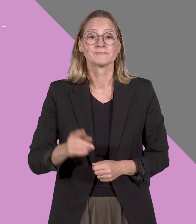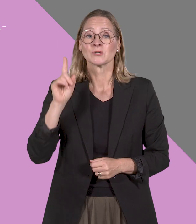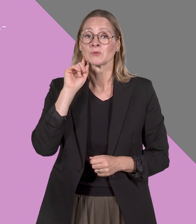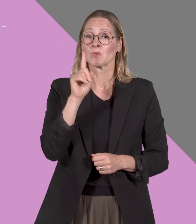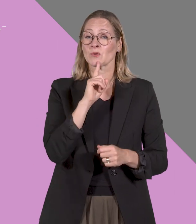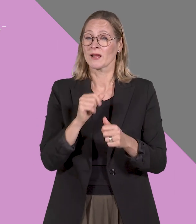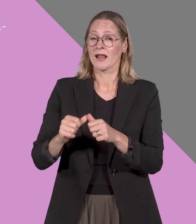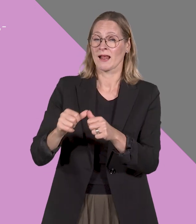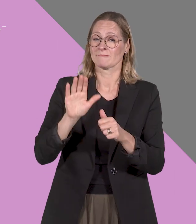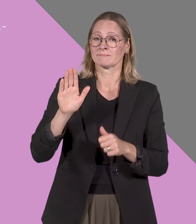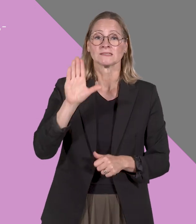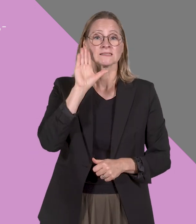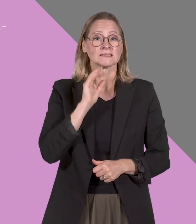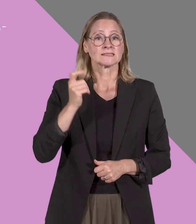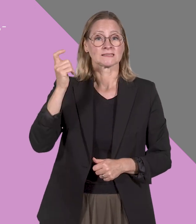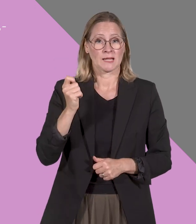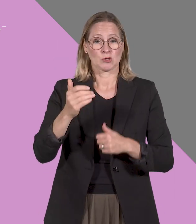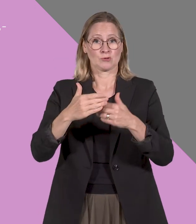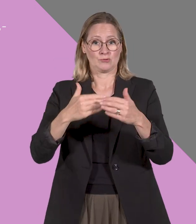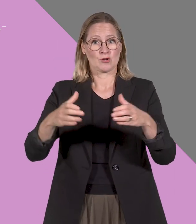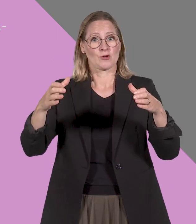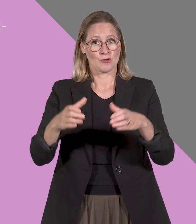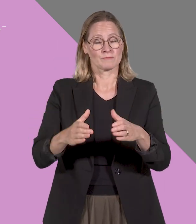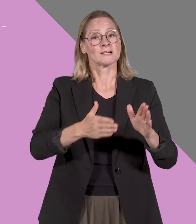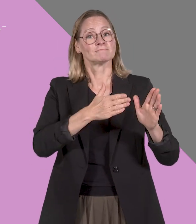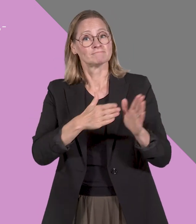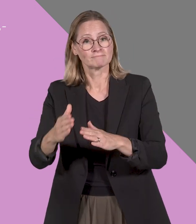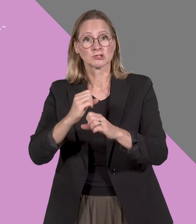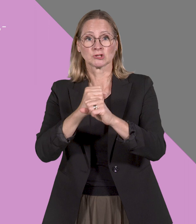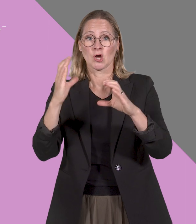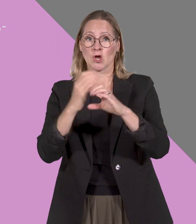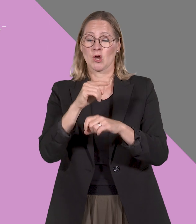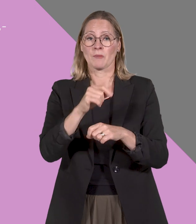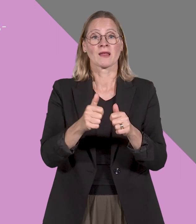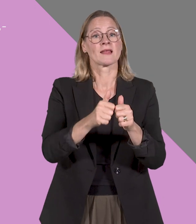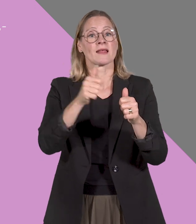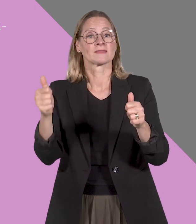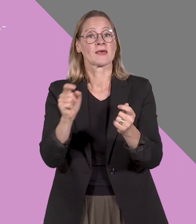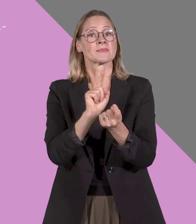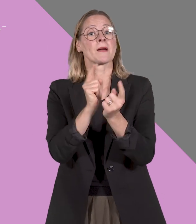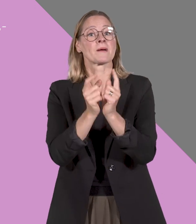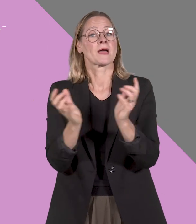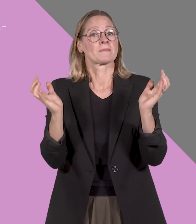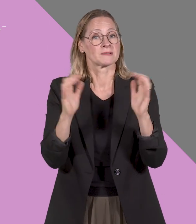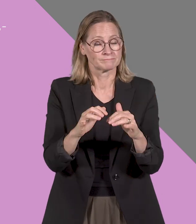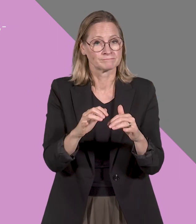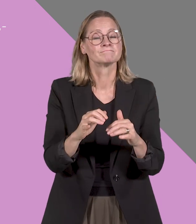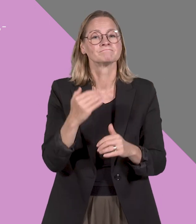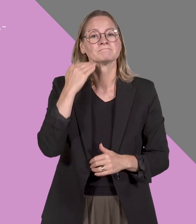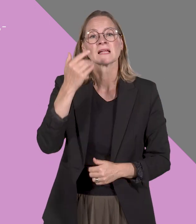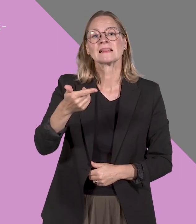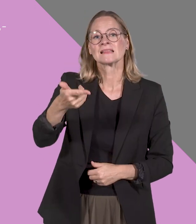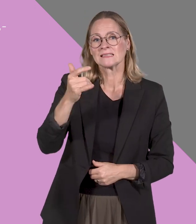Kuurojen Liiton seniorityöryhmä järjestää tiistaina 19.9.2023 klo 13-14.30 -